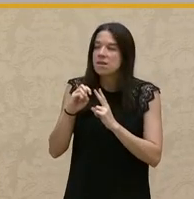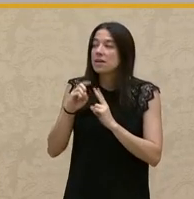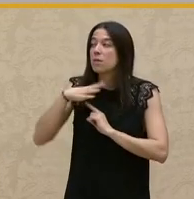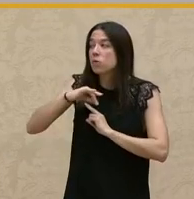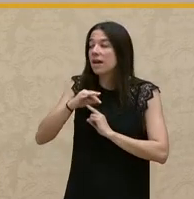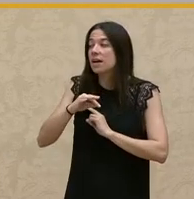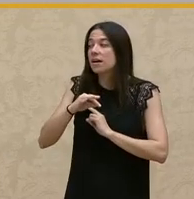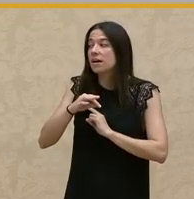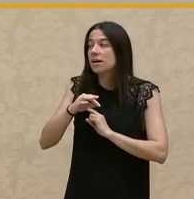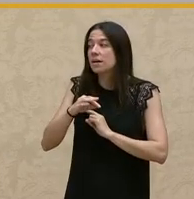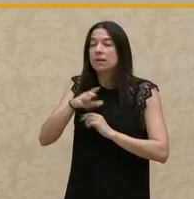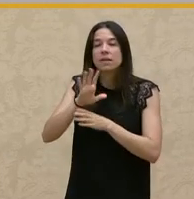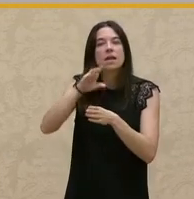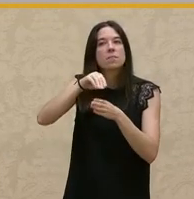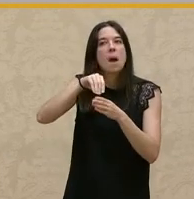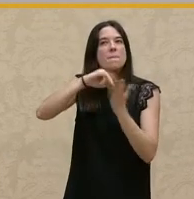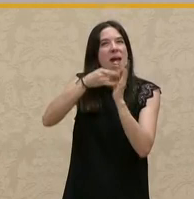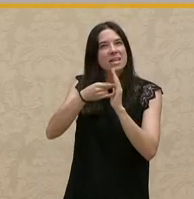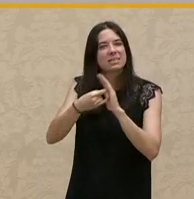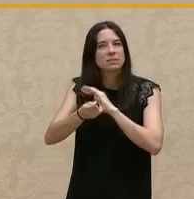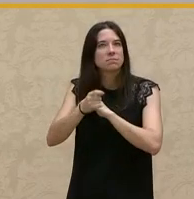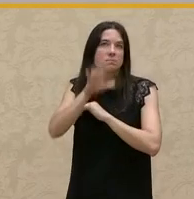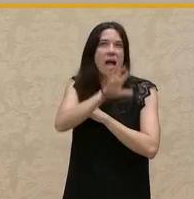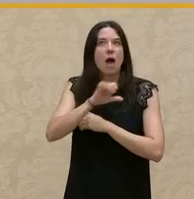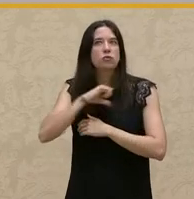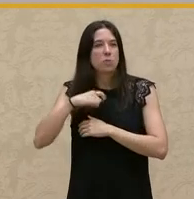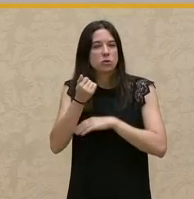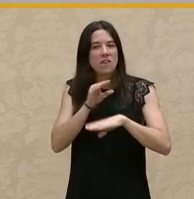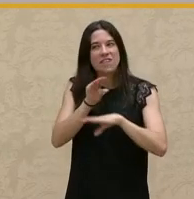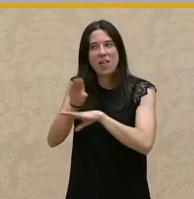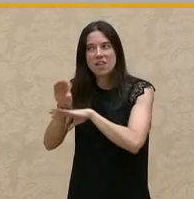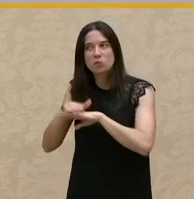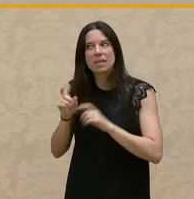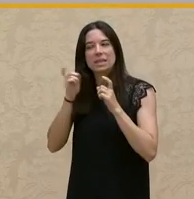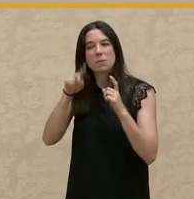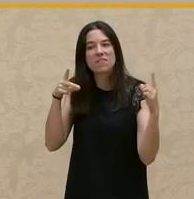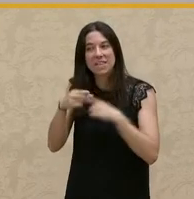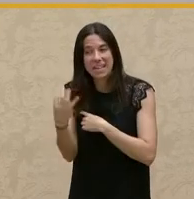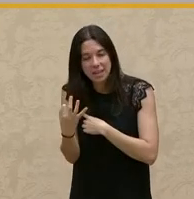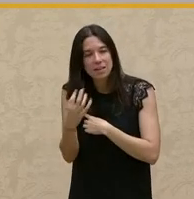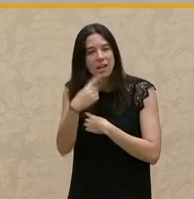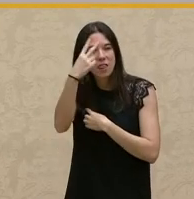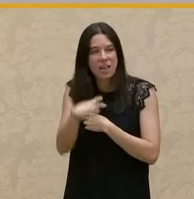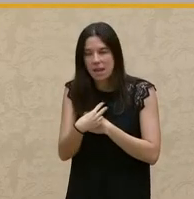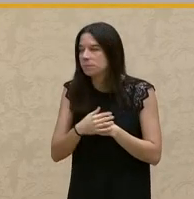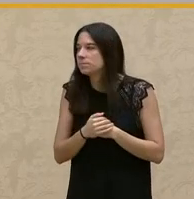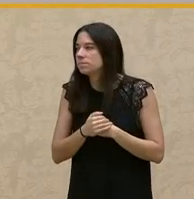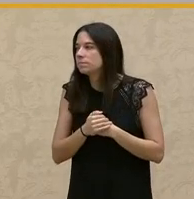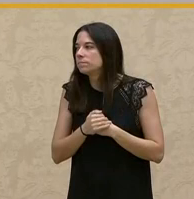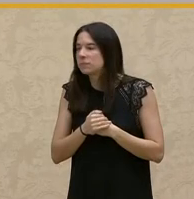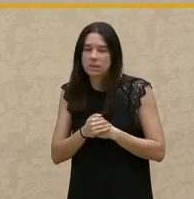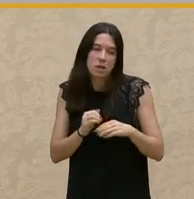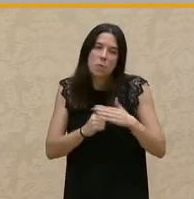autonómicos financiados para, también, evitar la ceguera en la medida de lo posible. Y esto